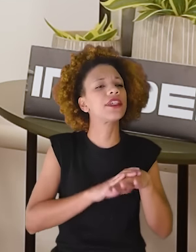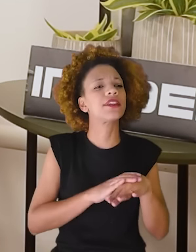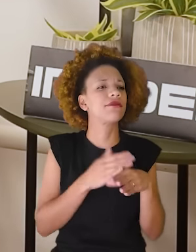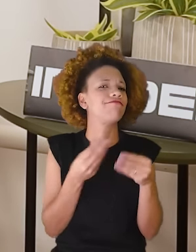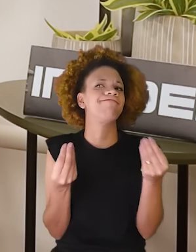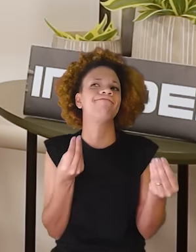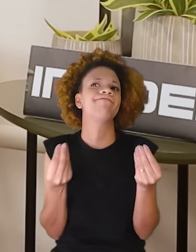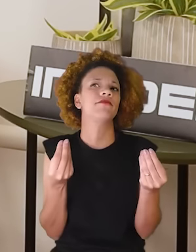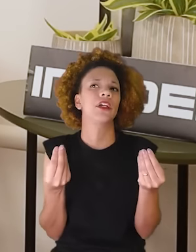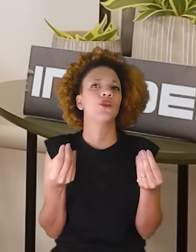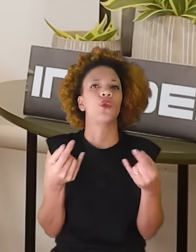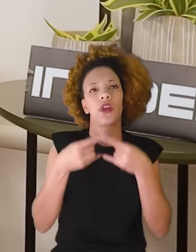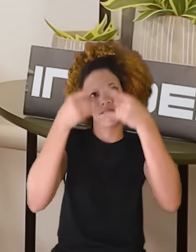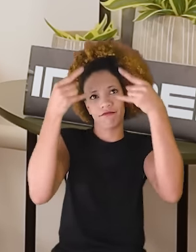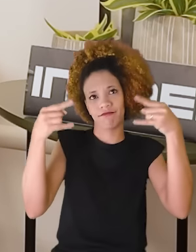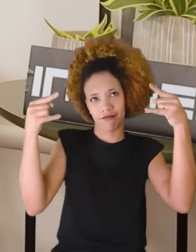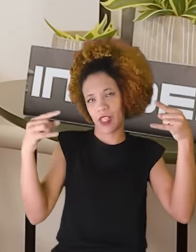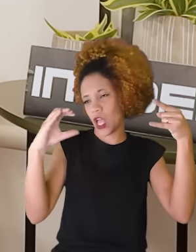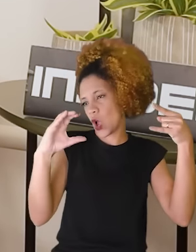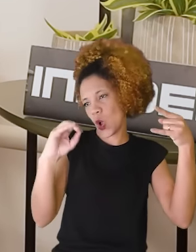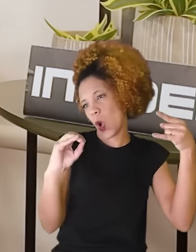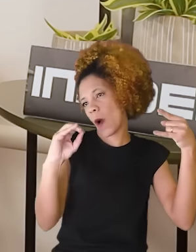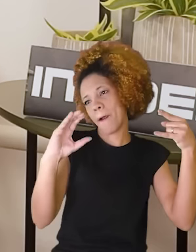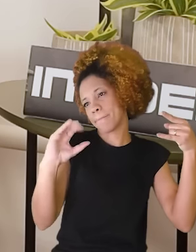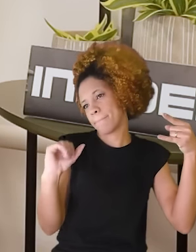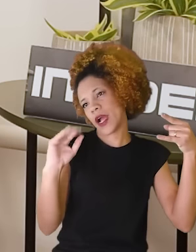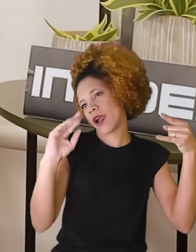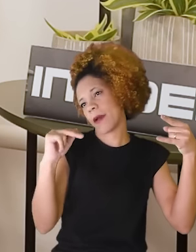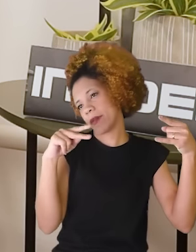mais absurdo do que passar uma faixa na praia de capac cabana E aí eu eu fico pensando pô mas